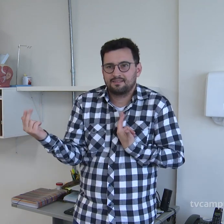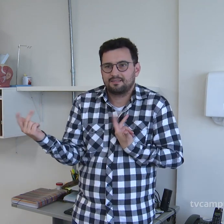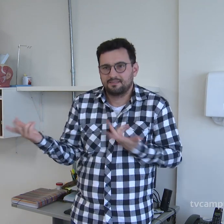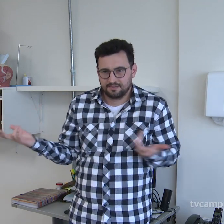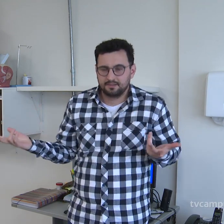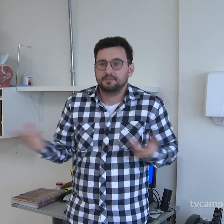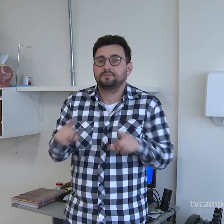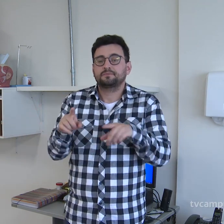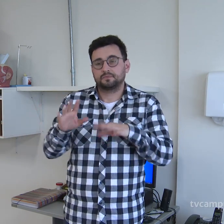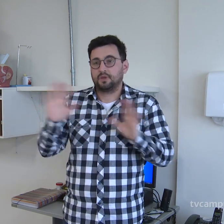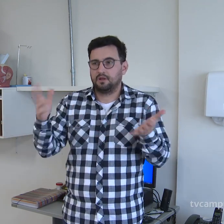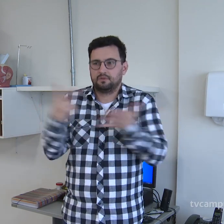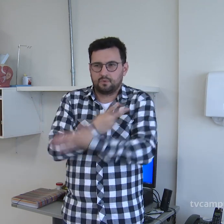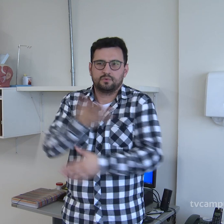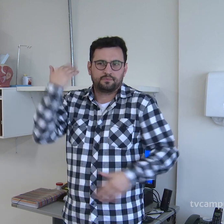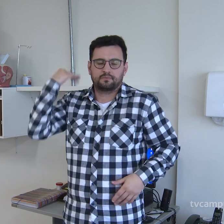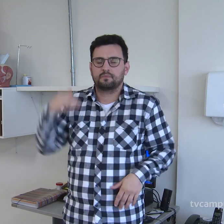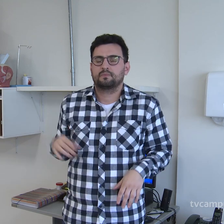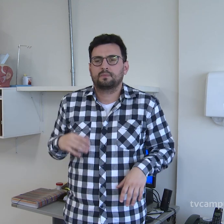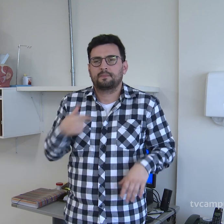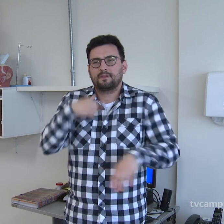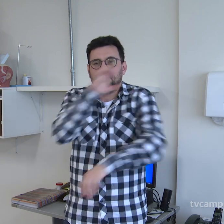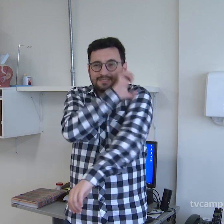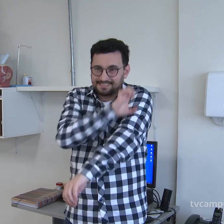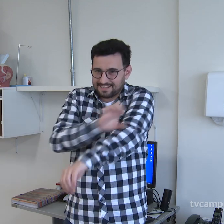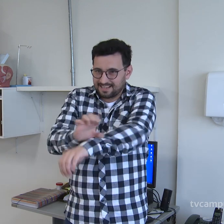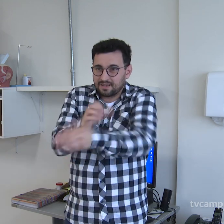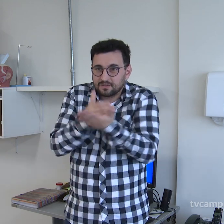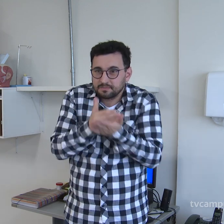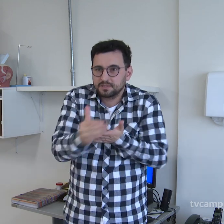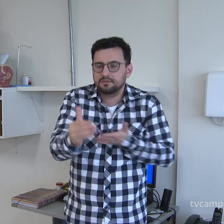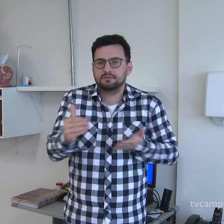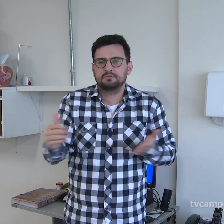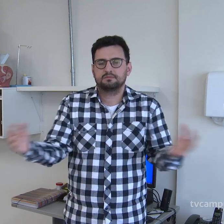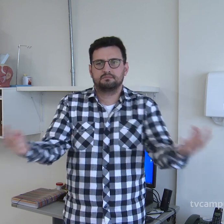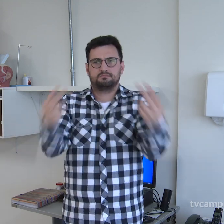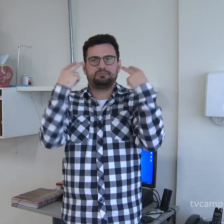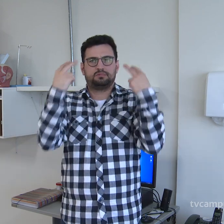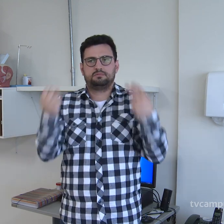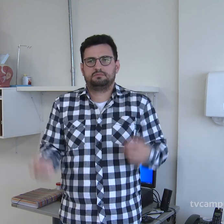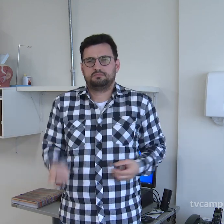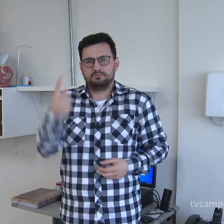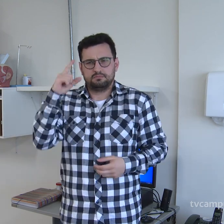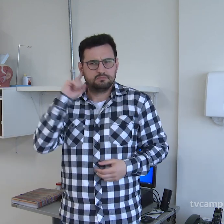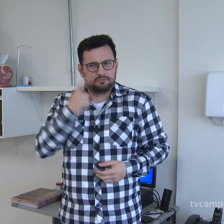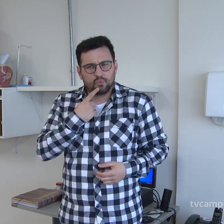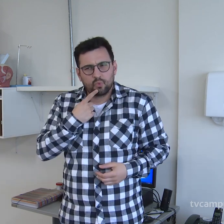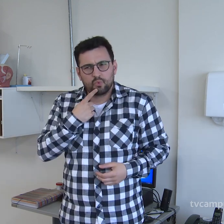Então, o surdo também tem todas as capacidades que uma pessoa ouvinte tem.